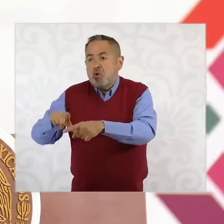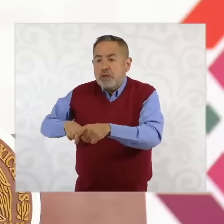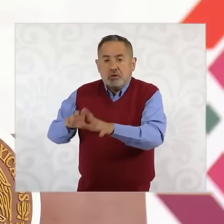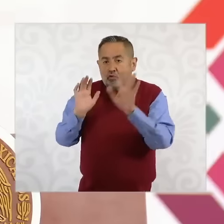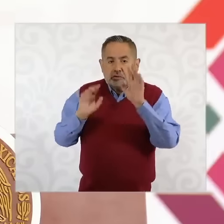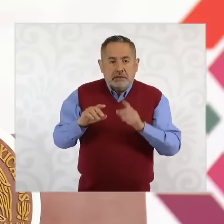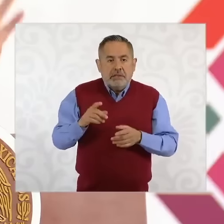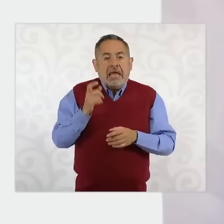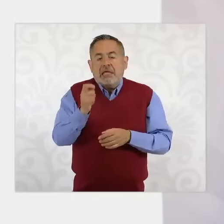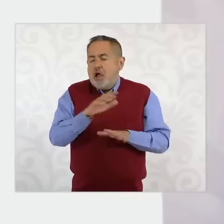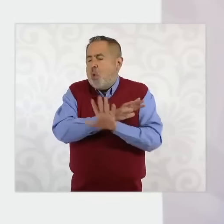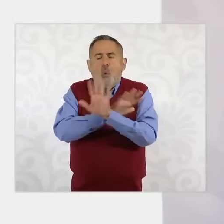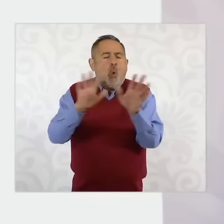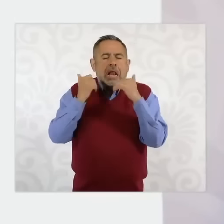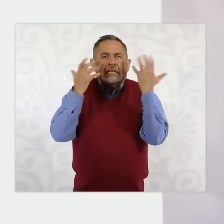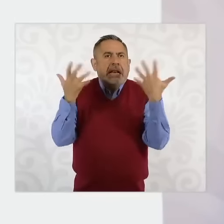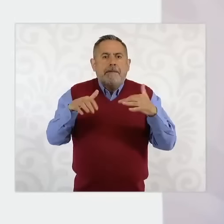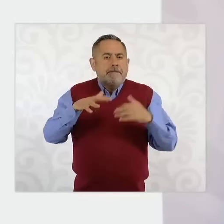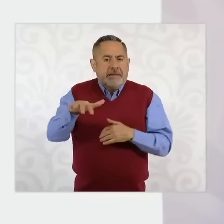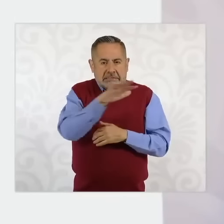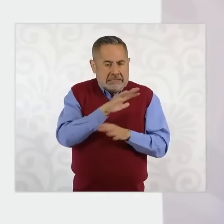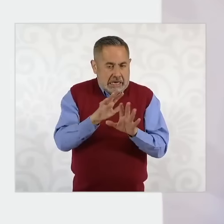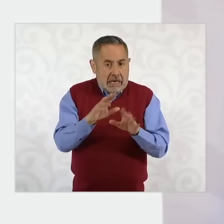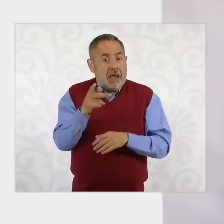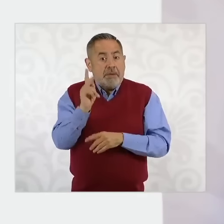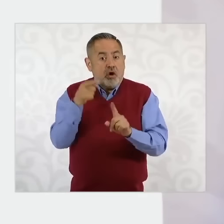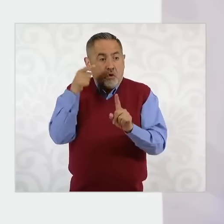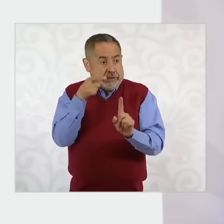eso es para cualquier empresa, pero ya particularmente el caso del TV Azteca,